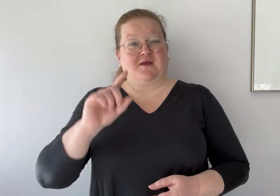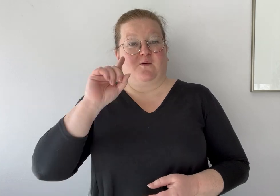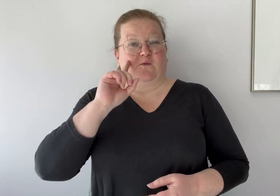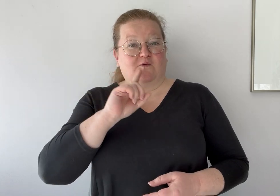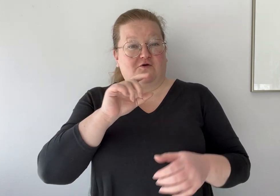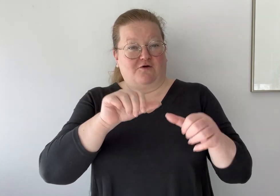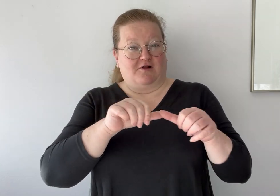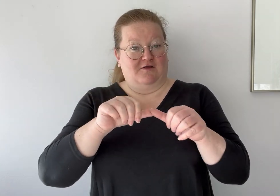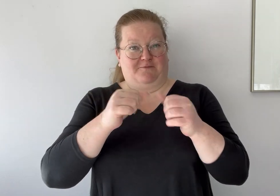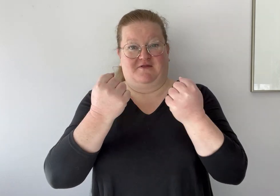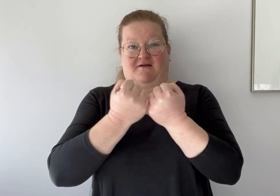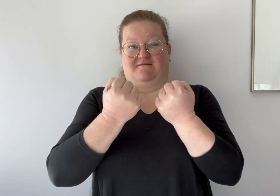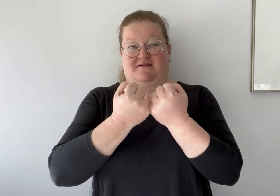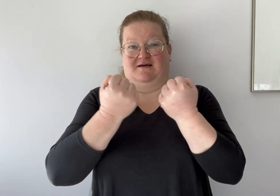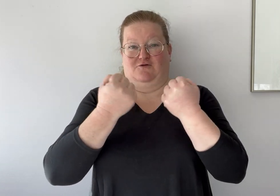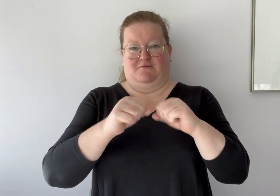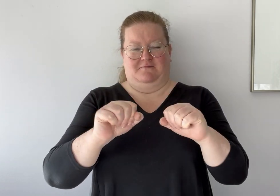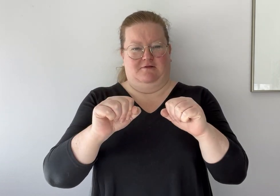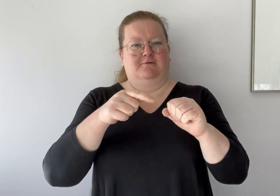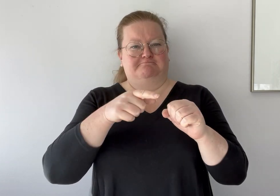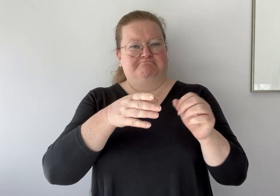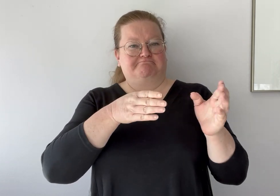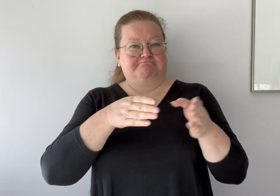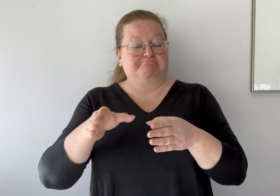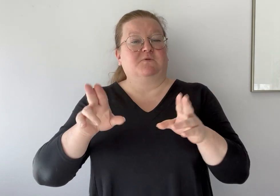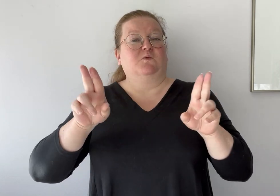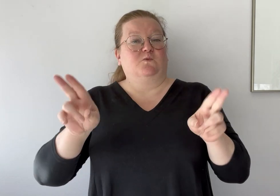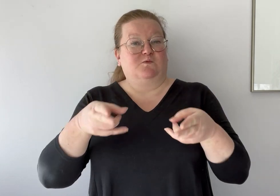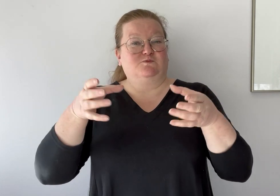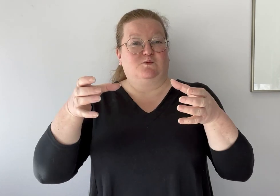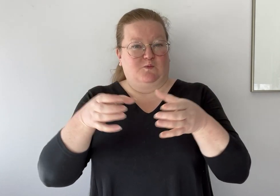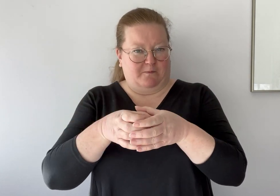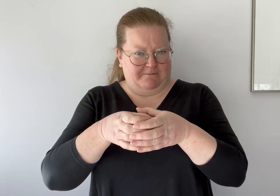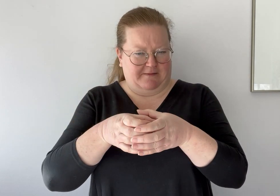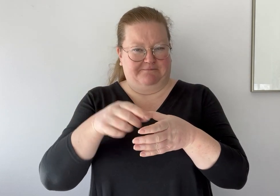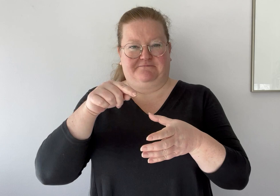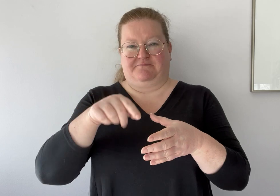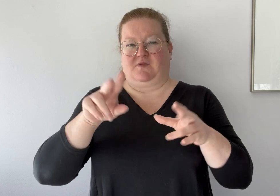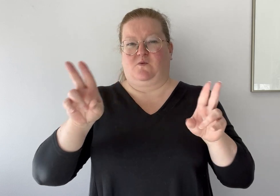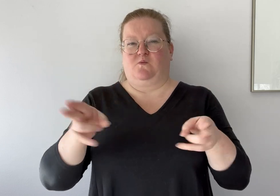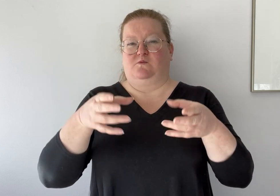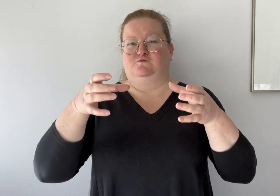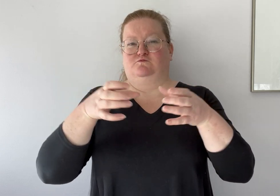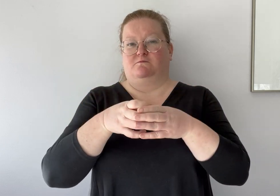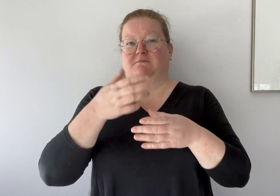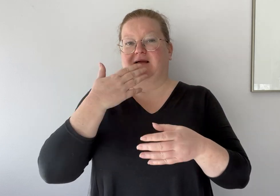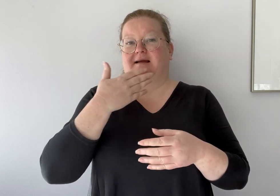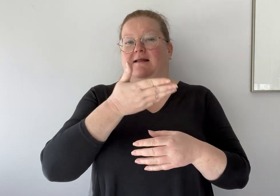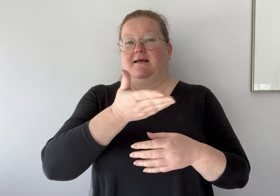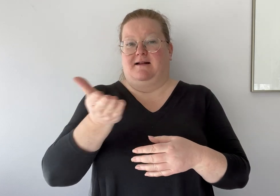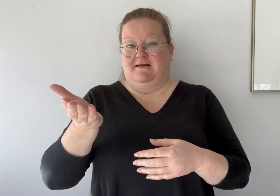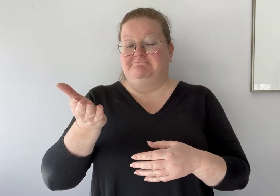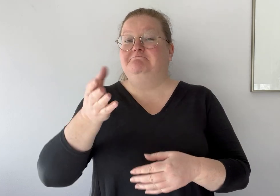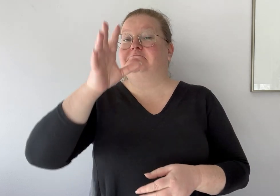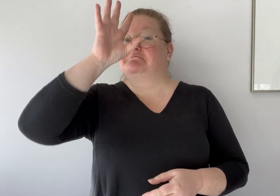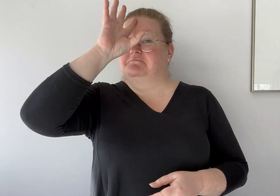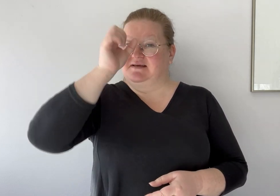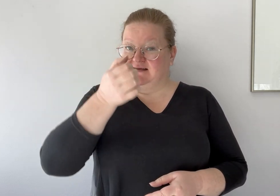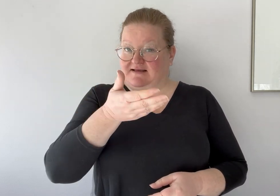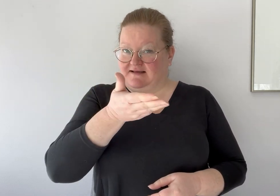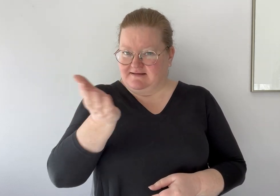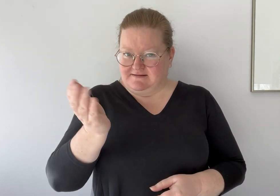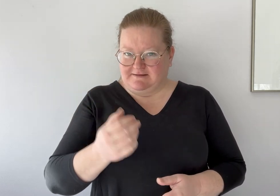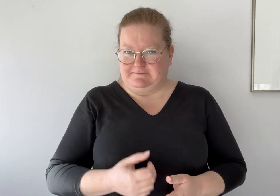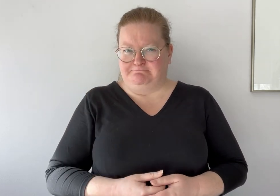Kuurojen Liiton kaveritoiminta käynnistää uuden e-Kaveriryhmän, tällä kertaa miehille.